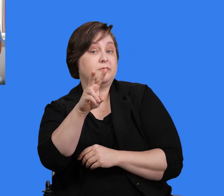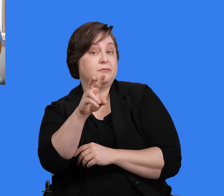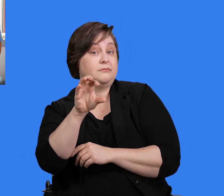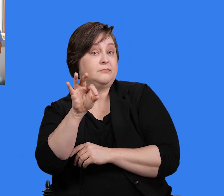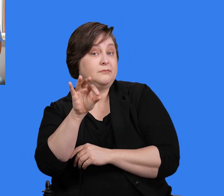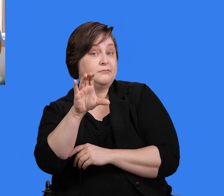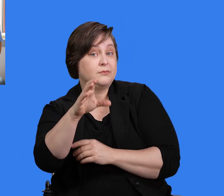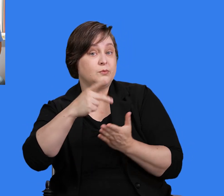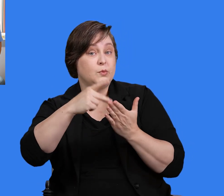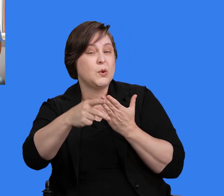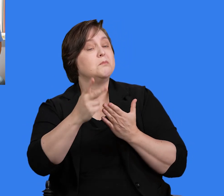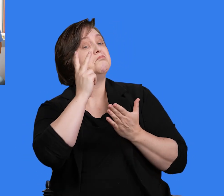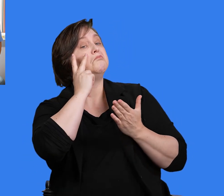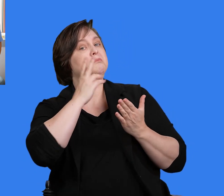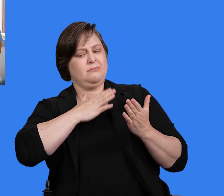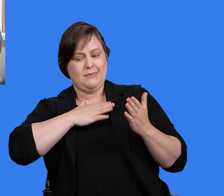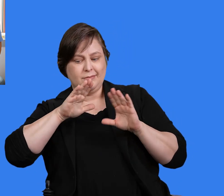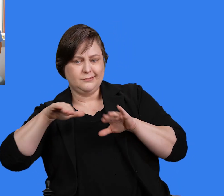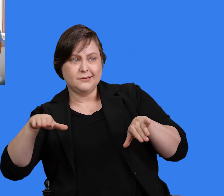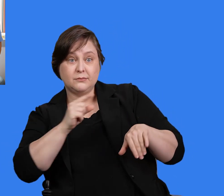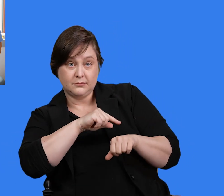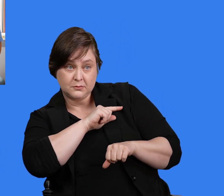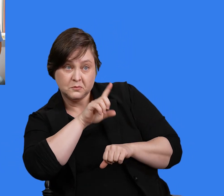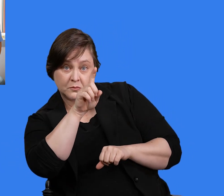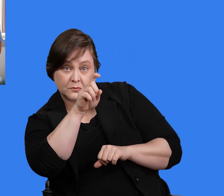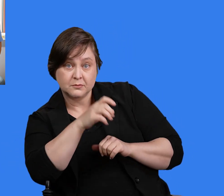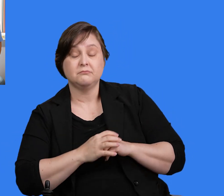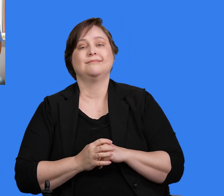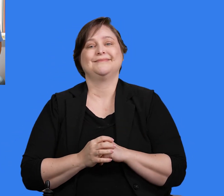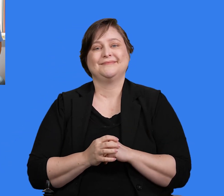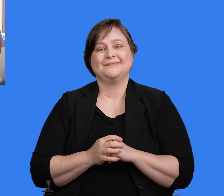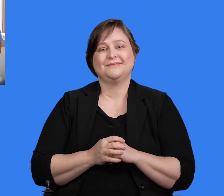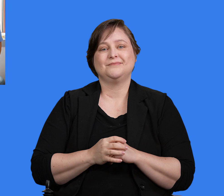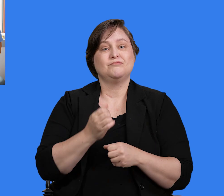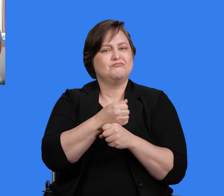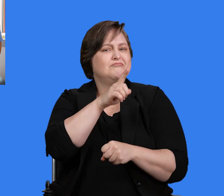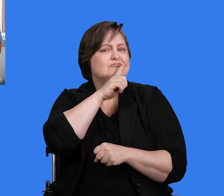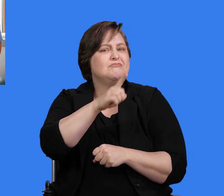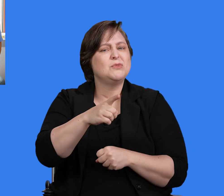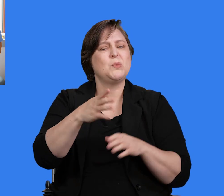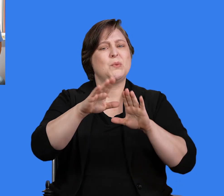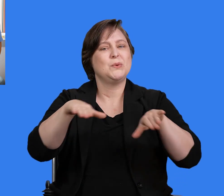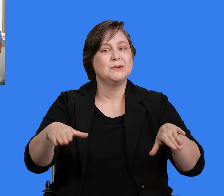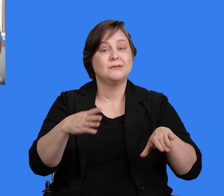y chequear para ver si su hijo o hija es elegible. Asegurarse de que los niños y adolescentes